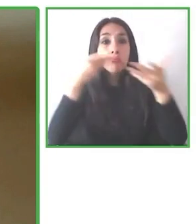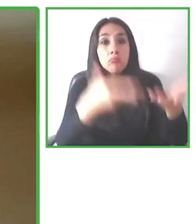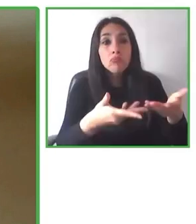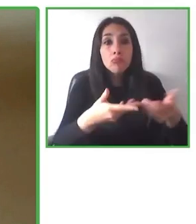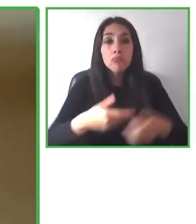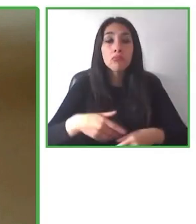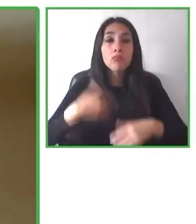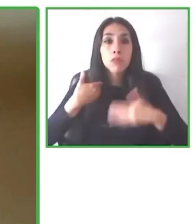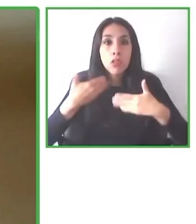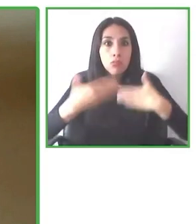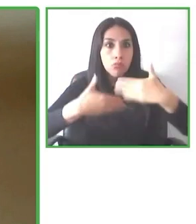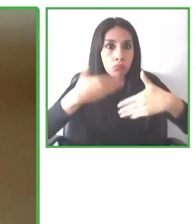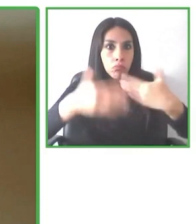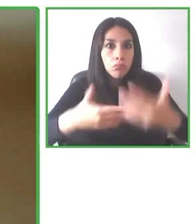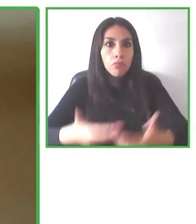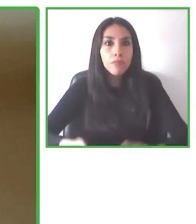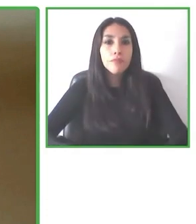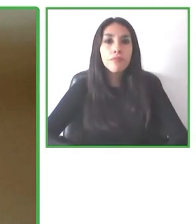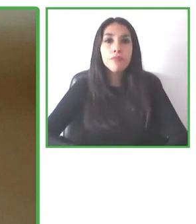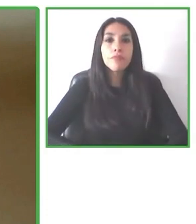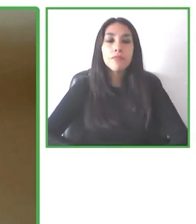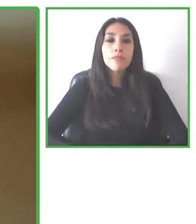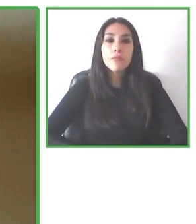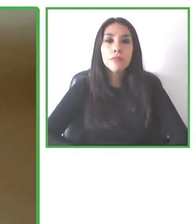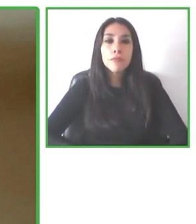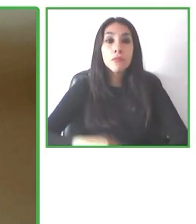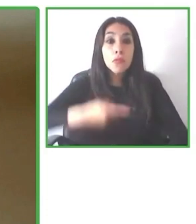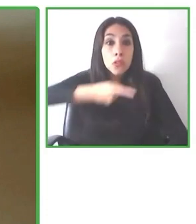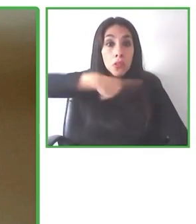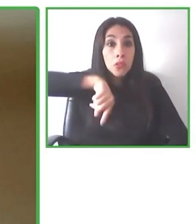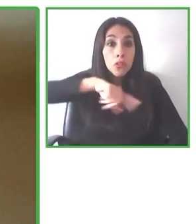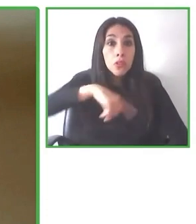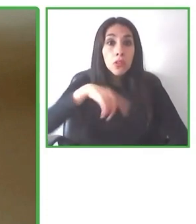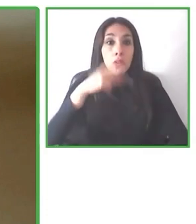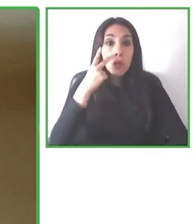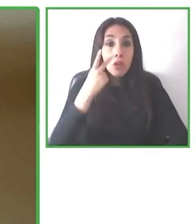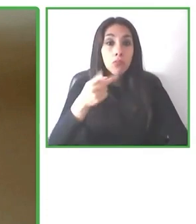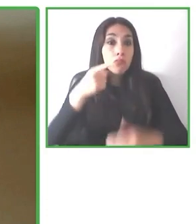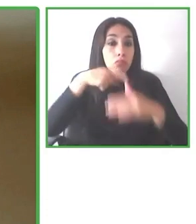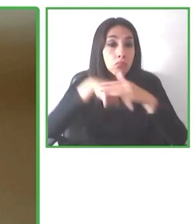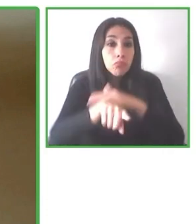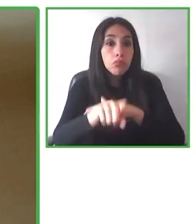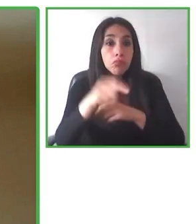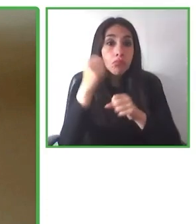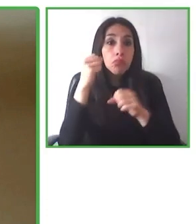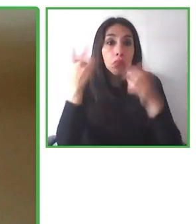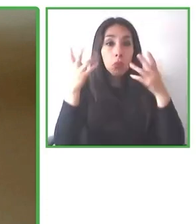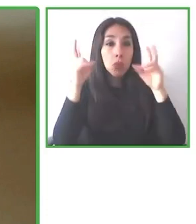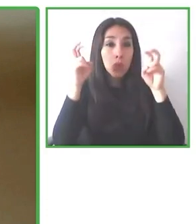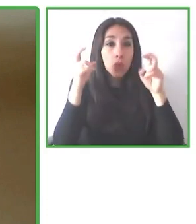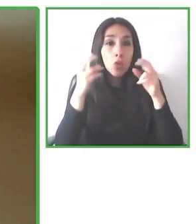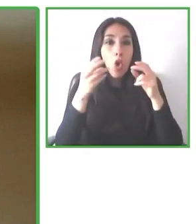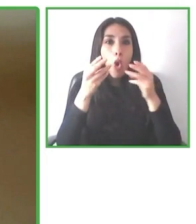requiriendo." Y por supuesto, también nos hemos enfocado muchísimo en crear comunidad.